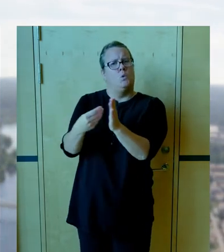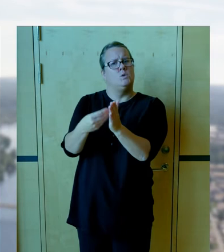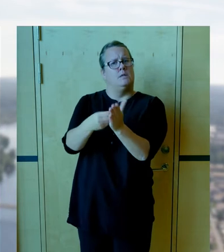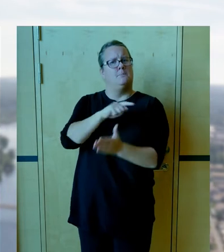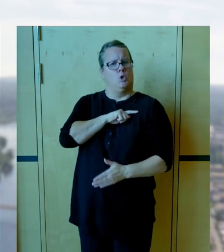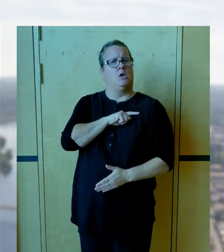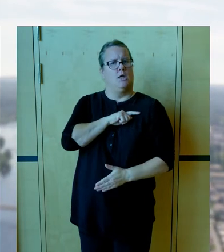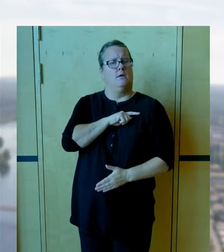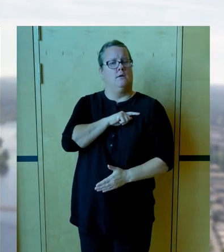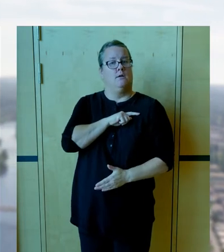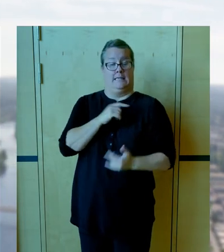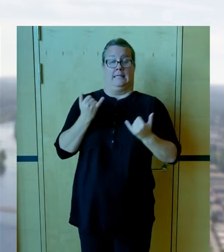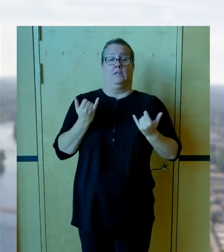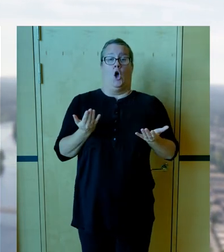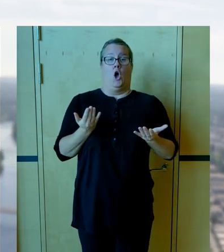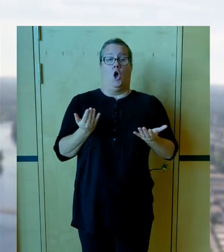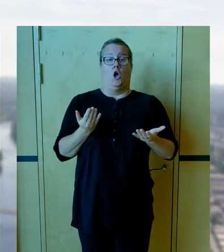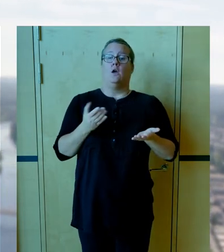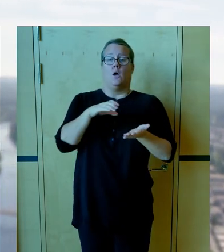Idag Kan kommunen Är du där